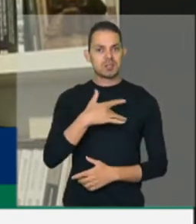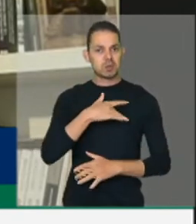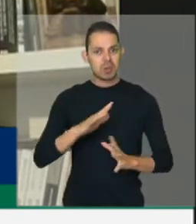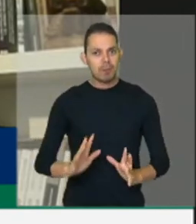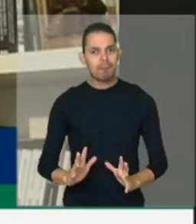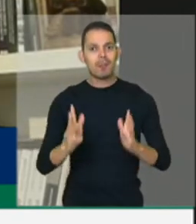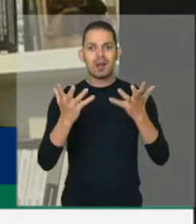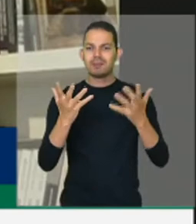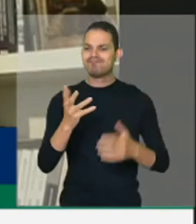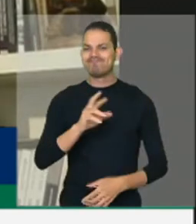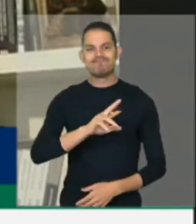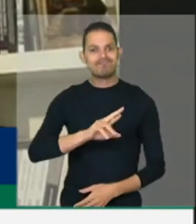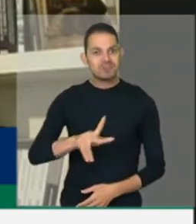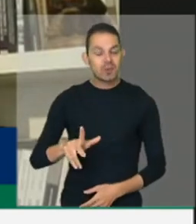CELEBRAÇÃO É UM DIA DE SOLIDARIEDADE AOS